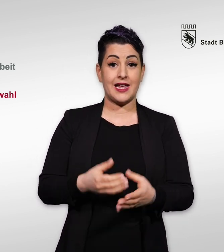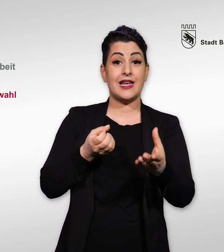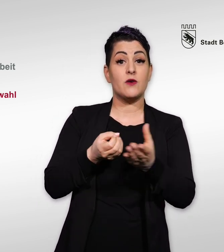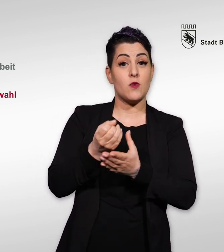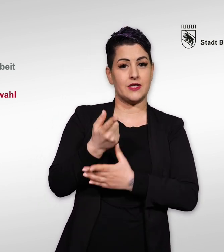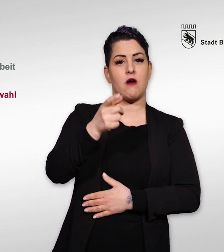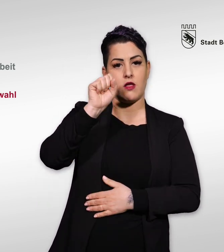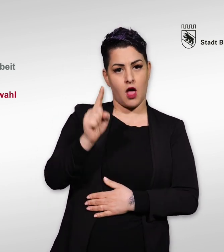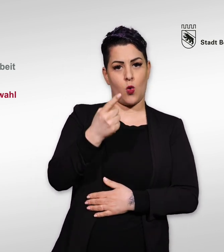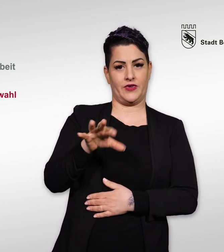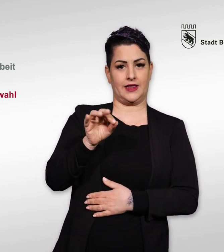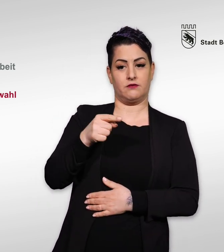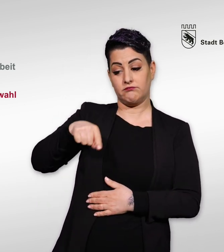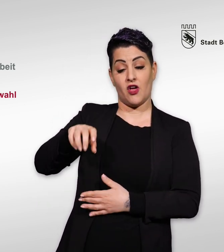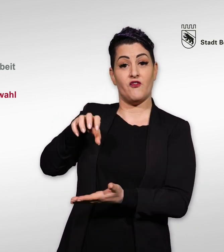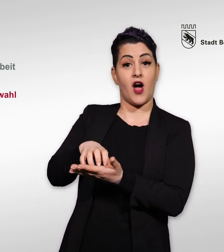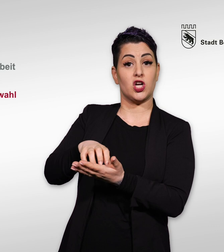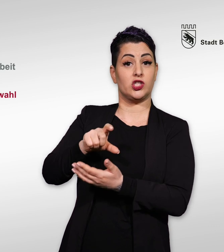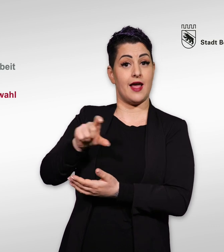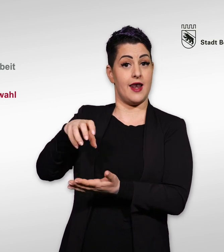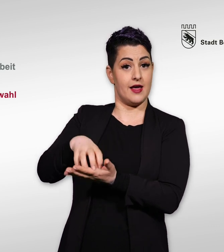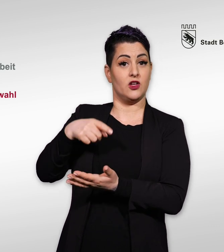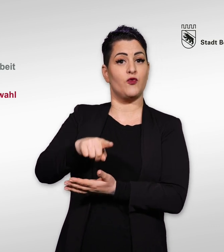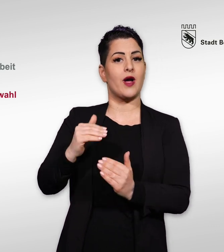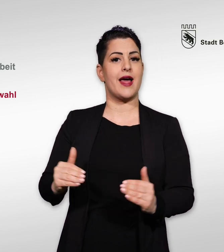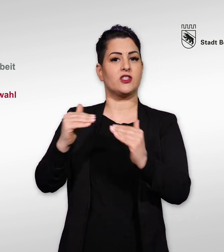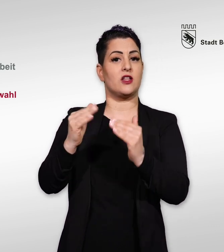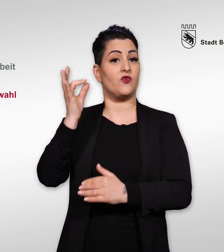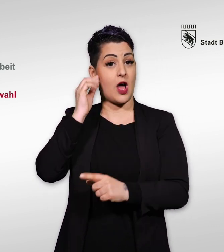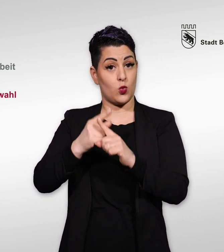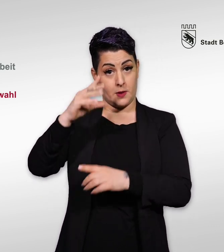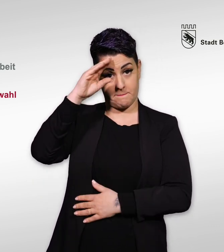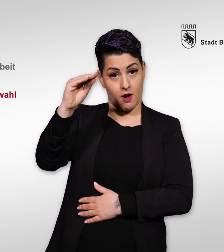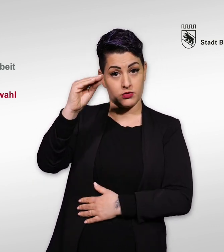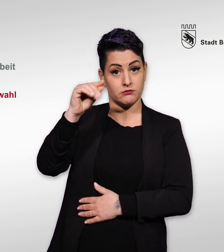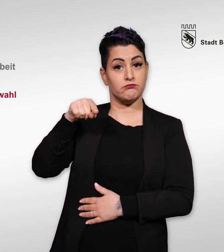Sie finden dazu ebenfalls Informationen bei der Fachstelle für Gleichstellung von Frau und Mann.